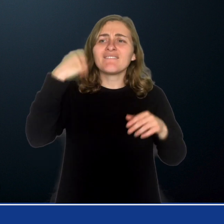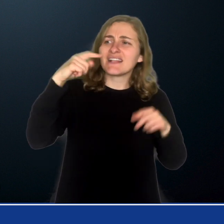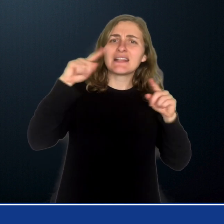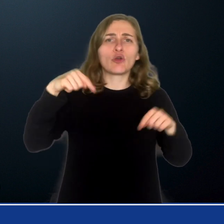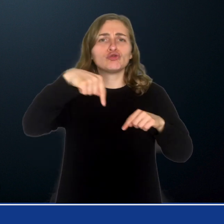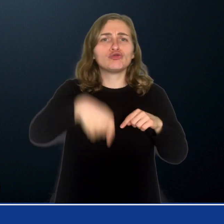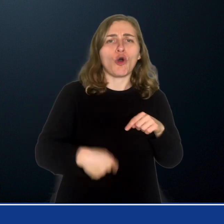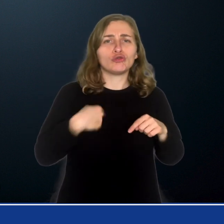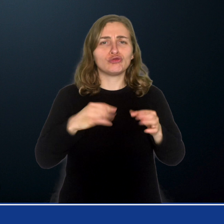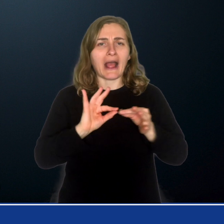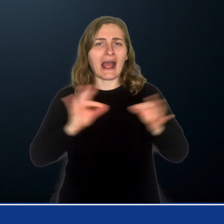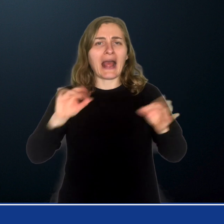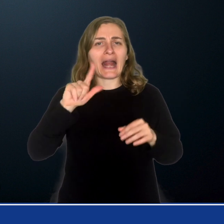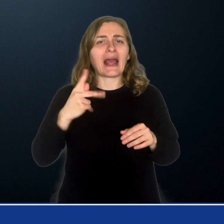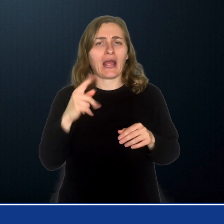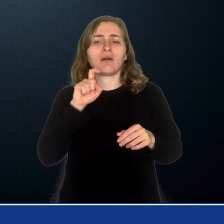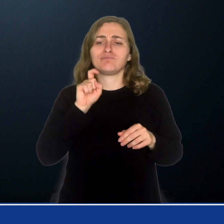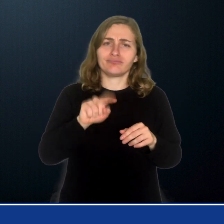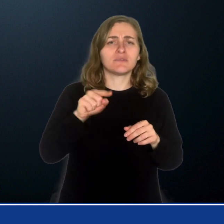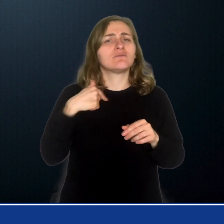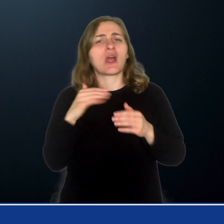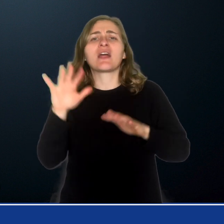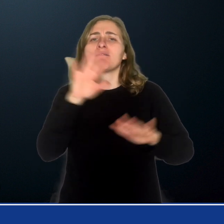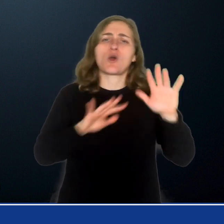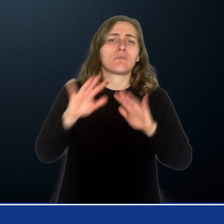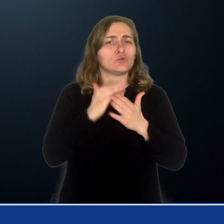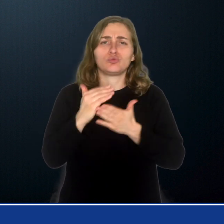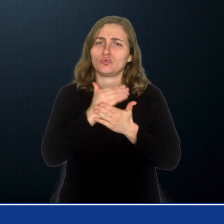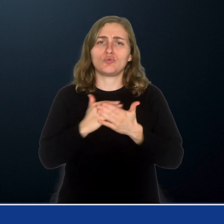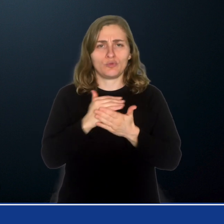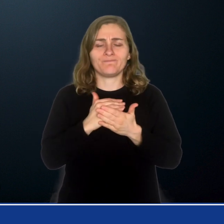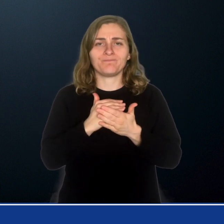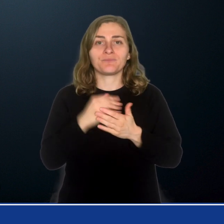Trovate tutte le info cliccando nel link che sta nella descrizione di questo video.